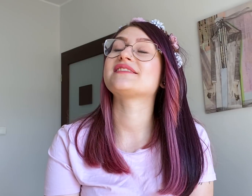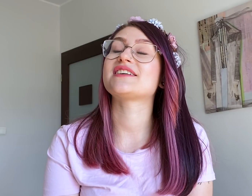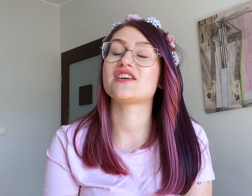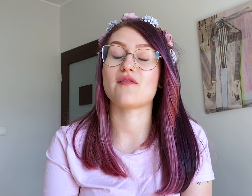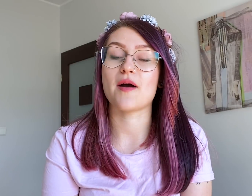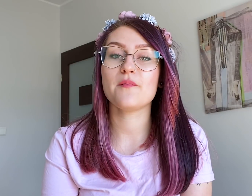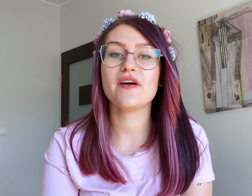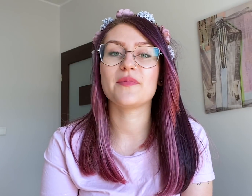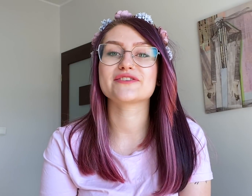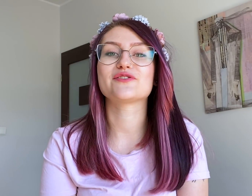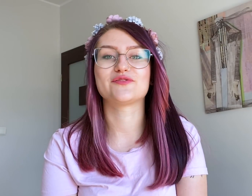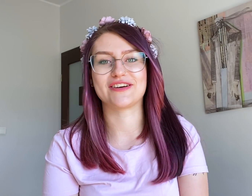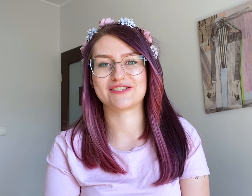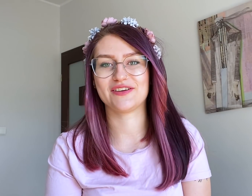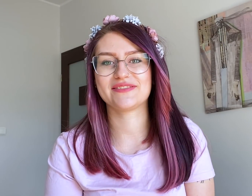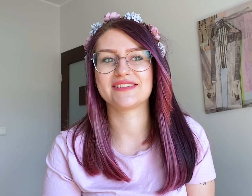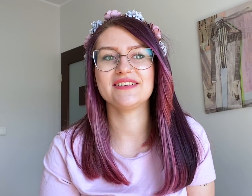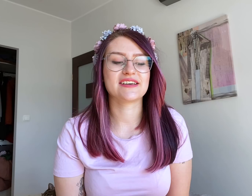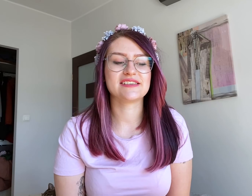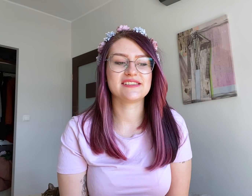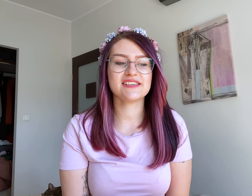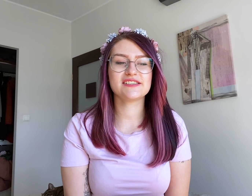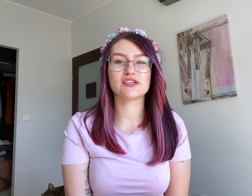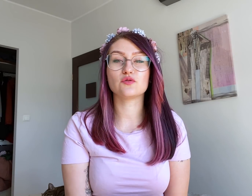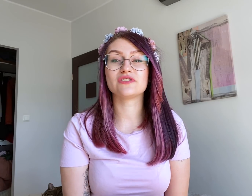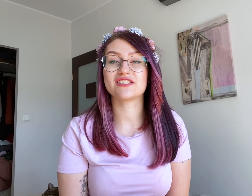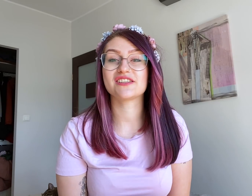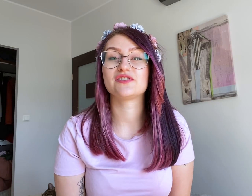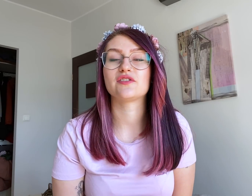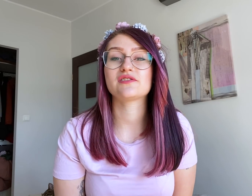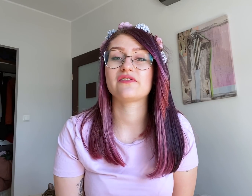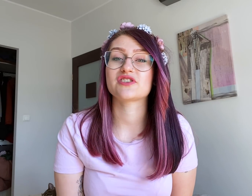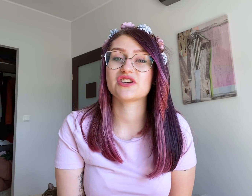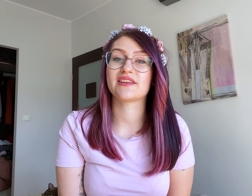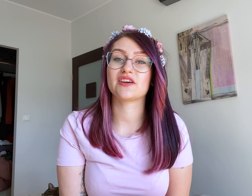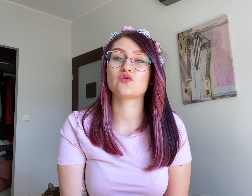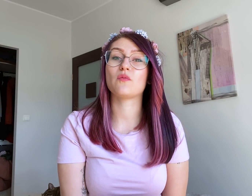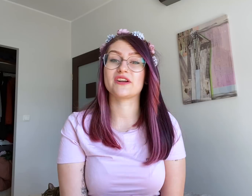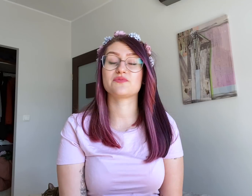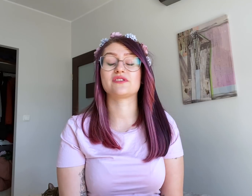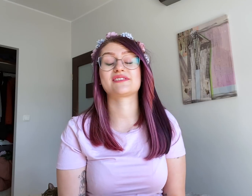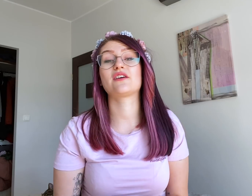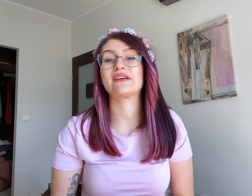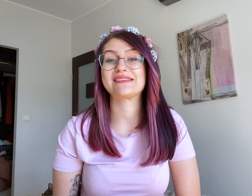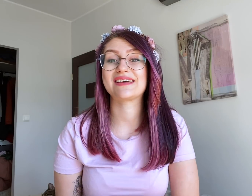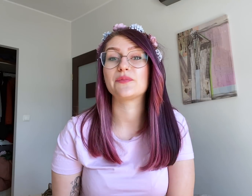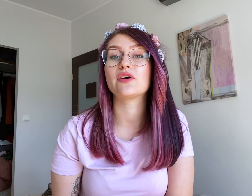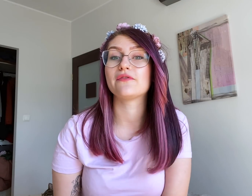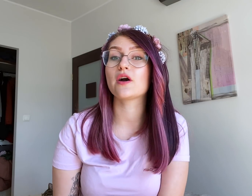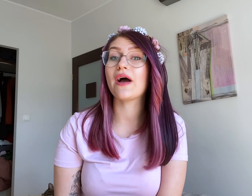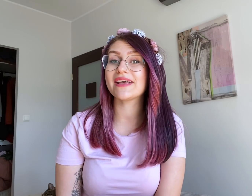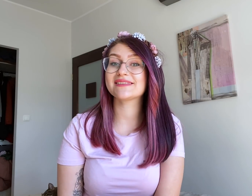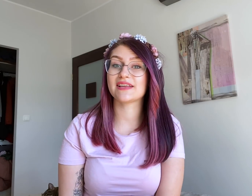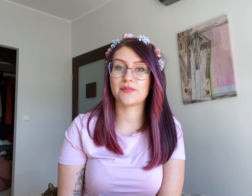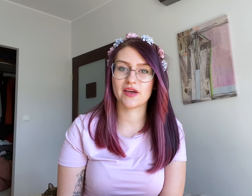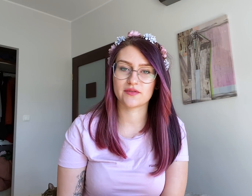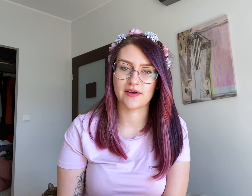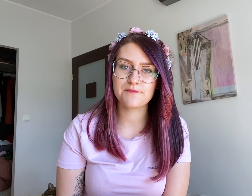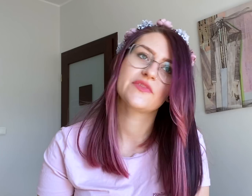Zaczęłam bardzo odważnie wtedy gdzieś uderzać do Stowarzyszenia Tłumaczy Polskiego Języka Migowego - STPJM.